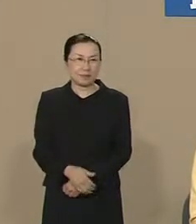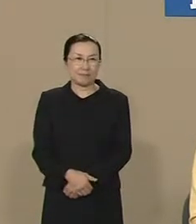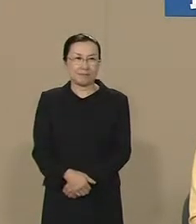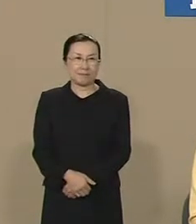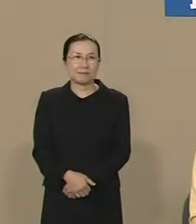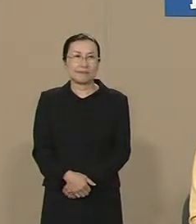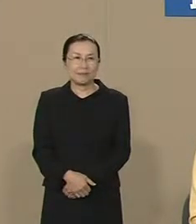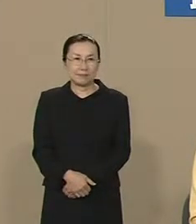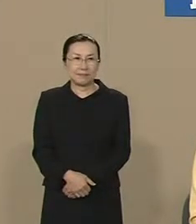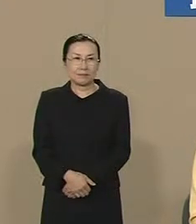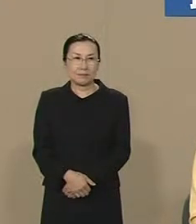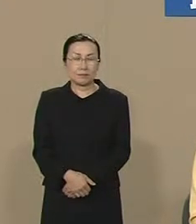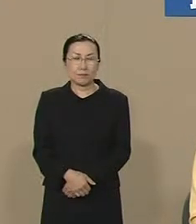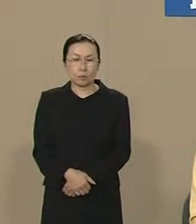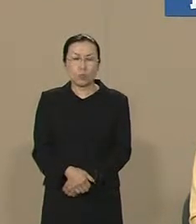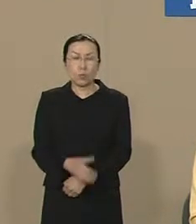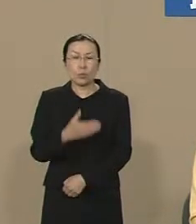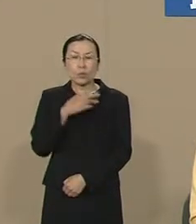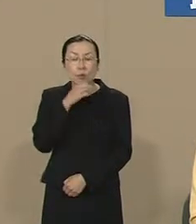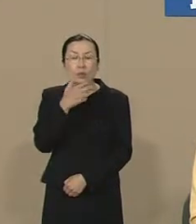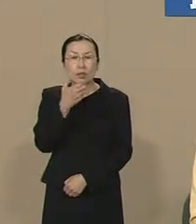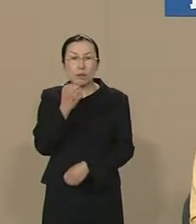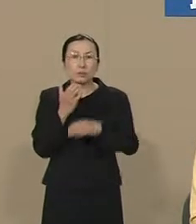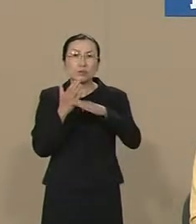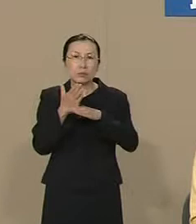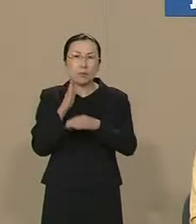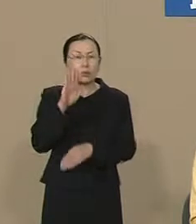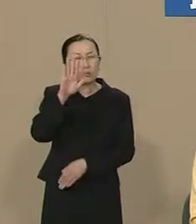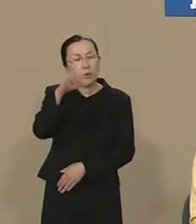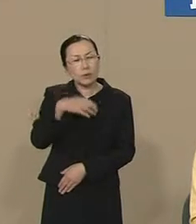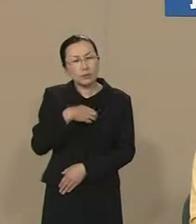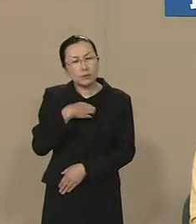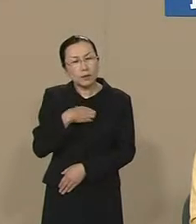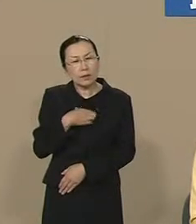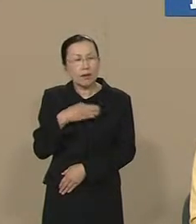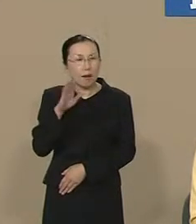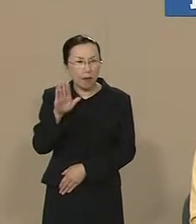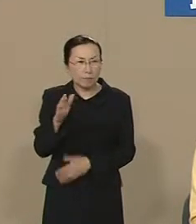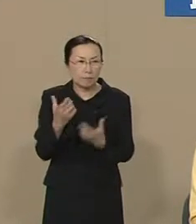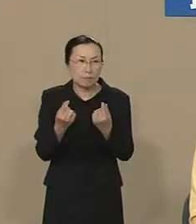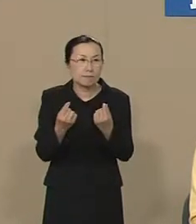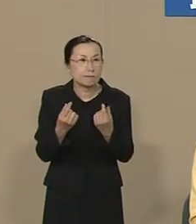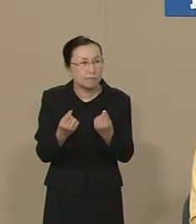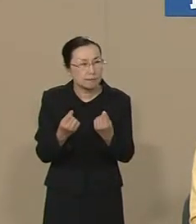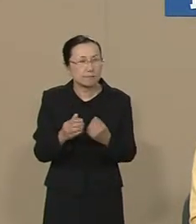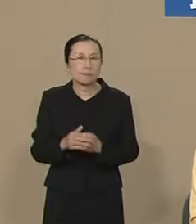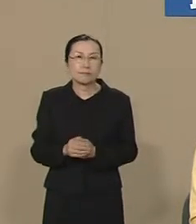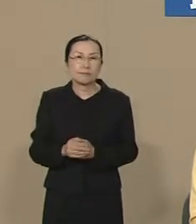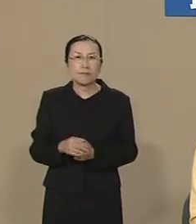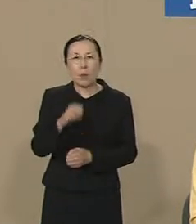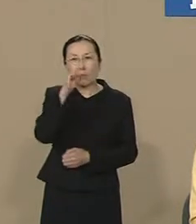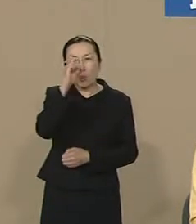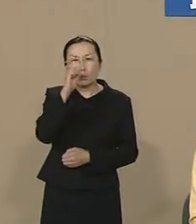７０歳を過ぎても､将来の不安を 感じているんですね｡ 病気になったらどうしよう｡